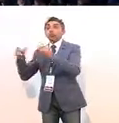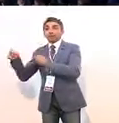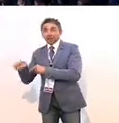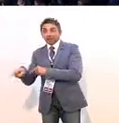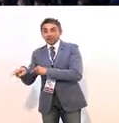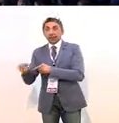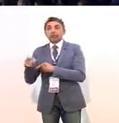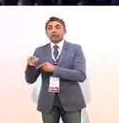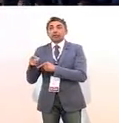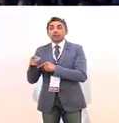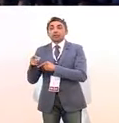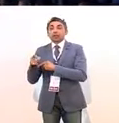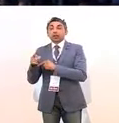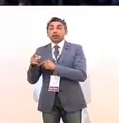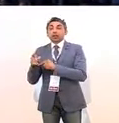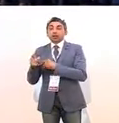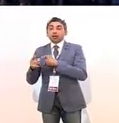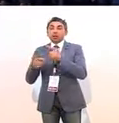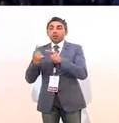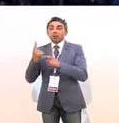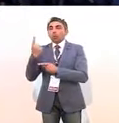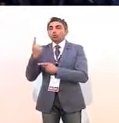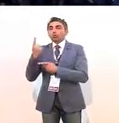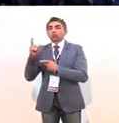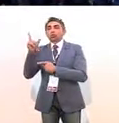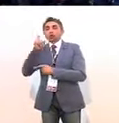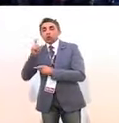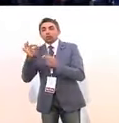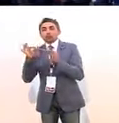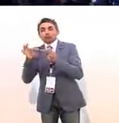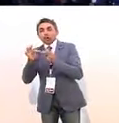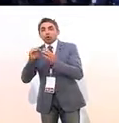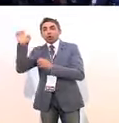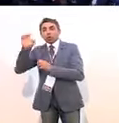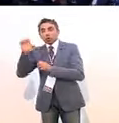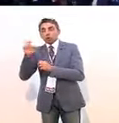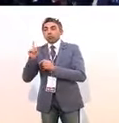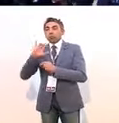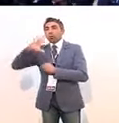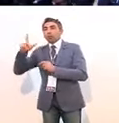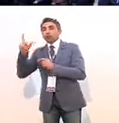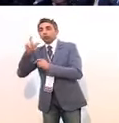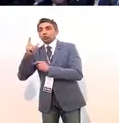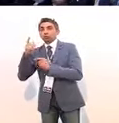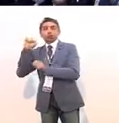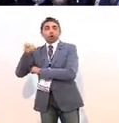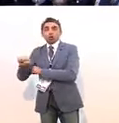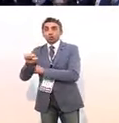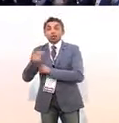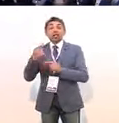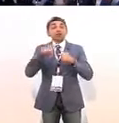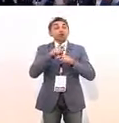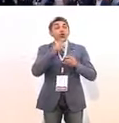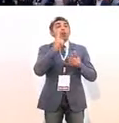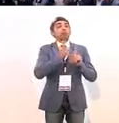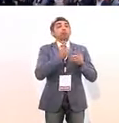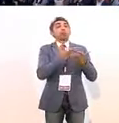un giorno è per l’Europa, un giorno contro… E abbiamo il populismo della Lega che ha attratto